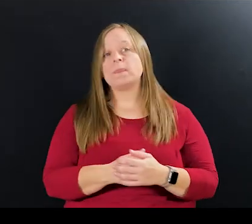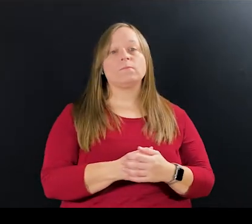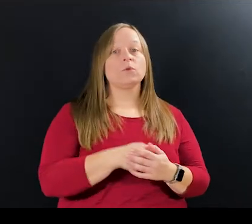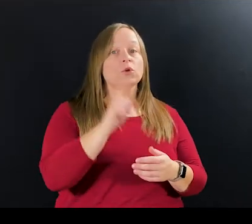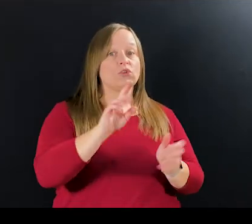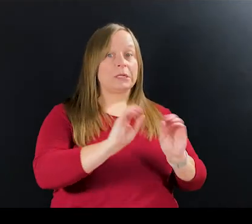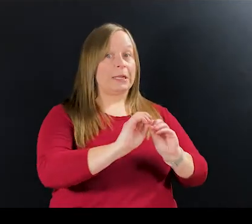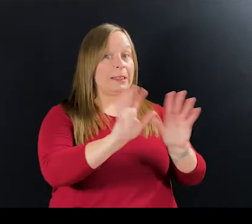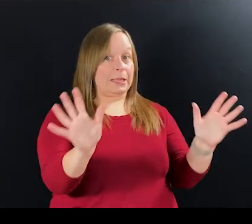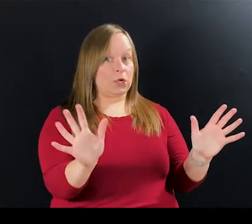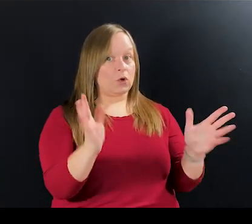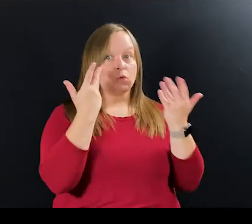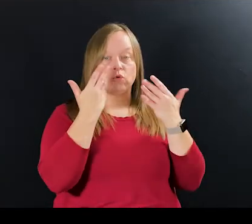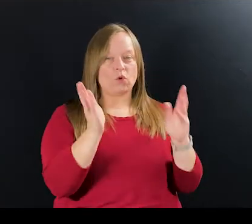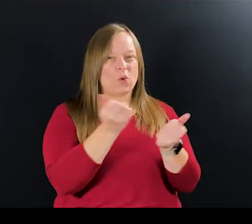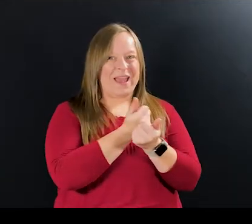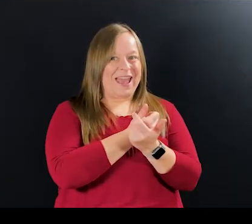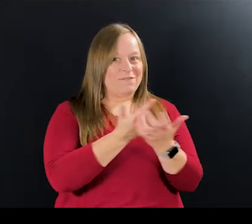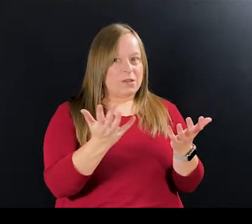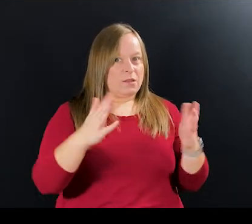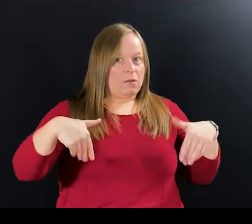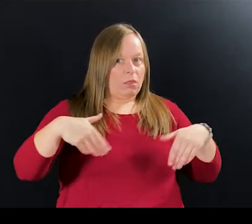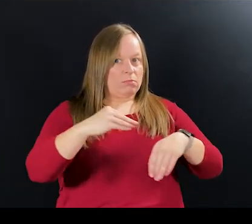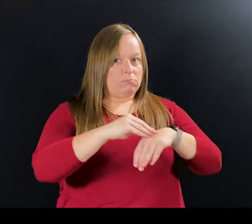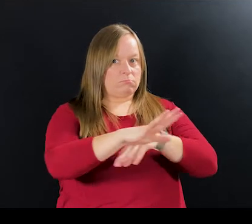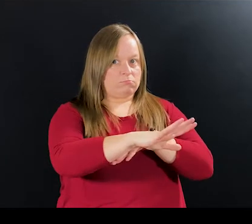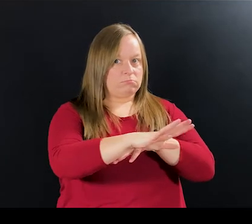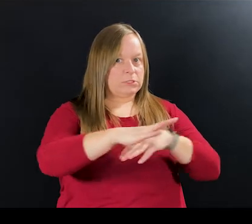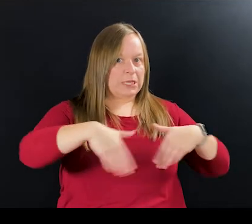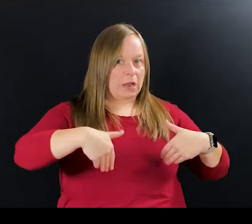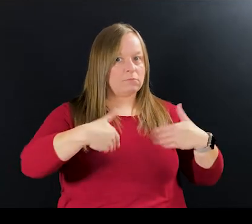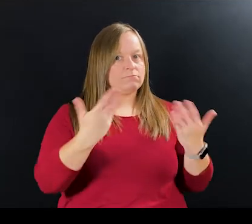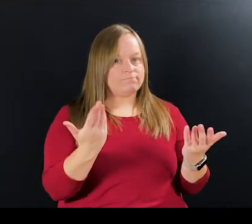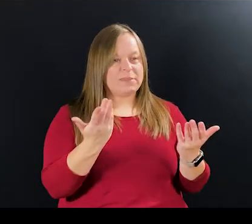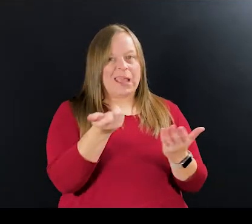Debemos dejar en claro que no conocemos todos los efectos secundarios